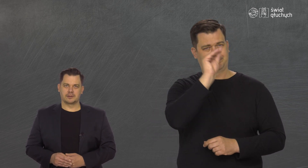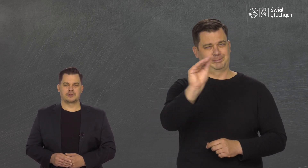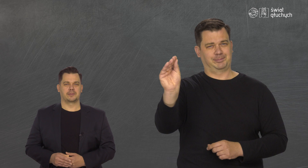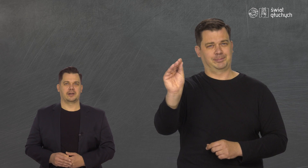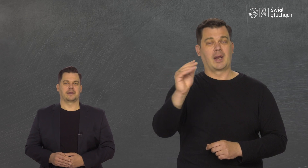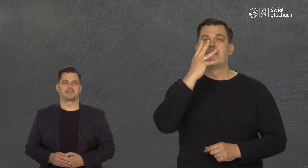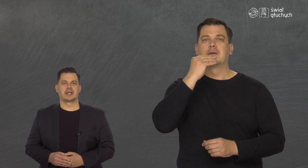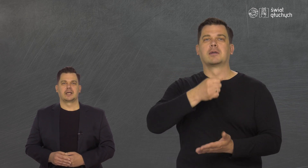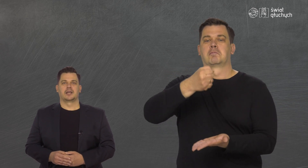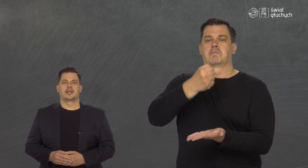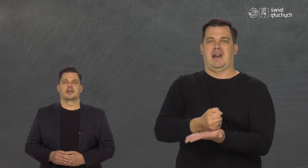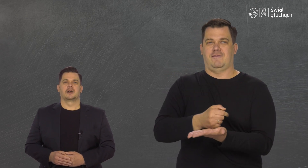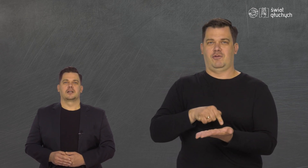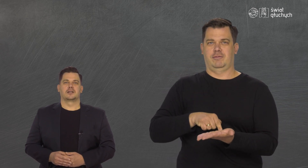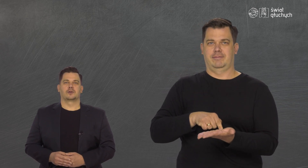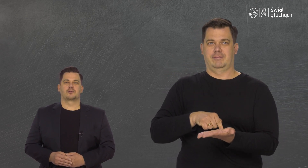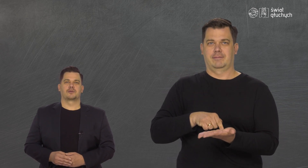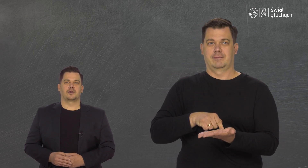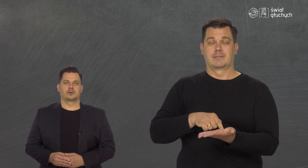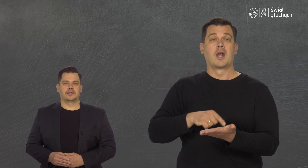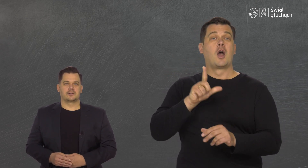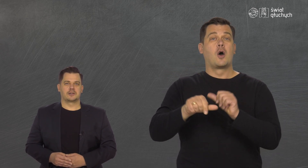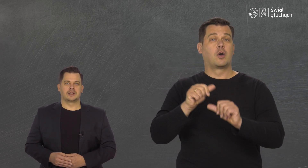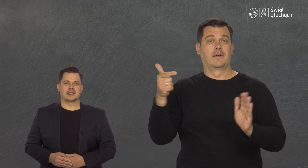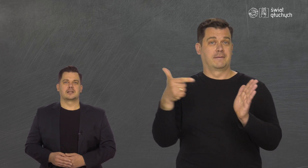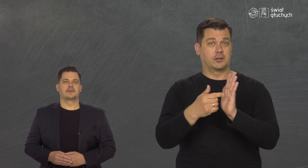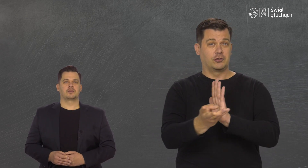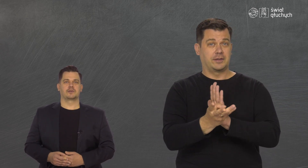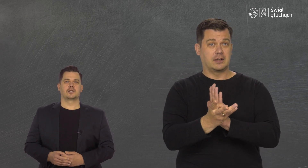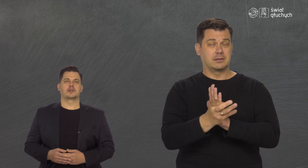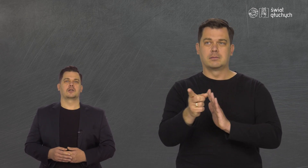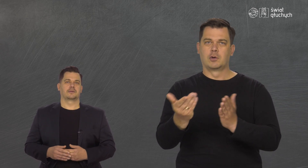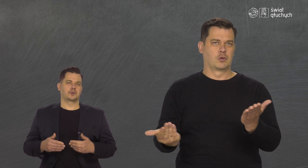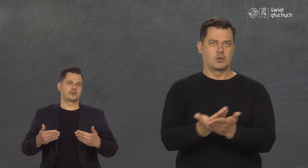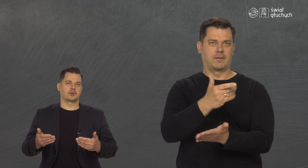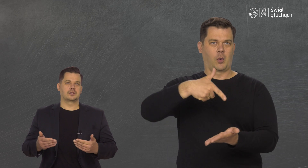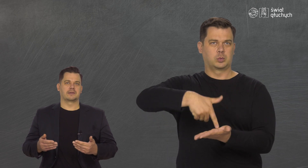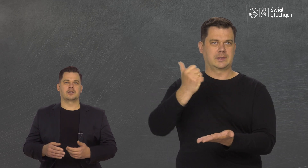dotyczące prawa. Otóż w roku 2019 weszła w życie ustawa,